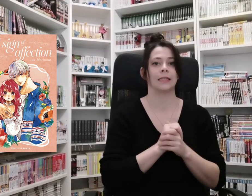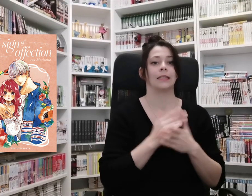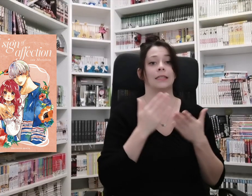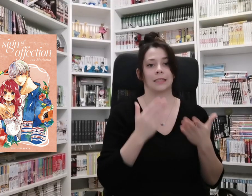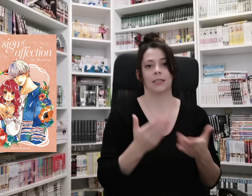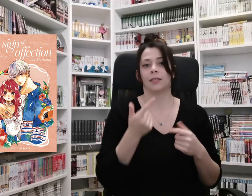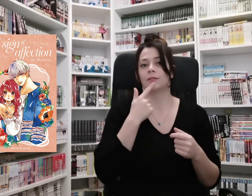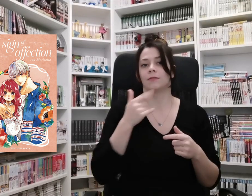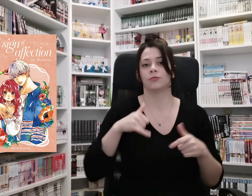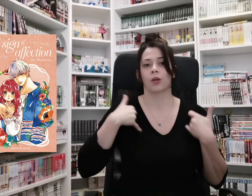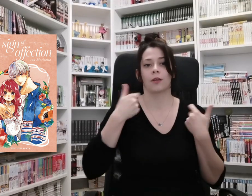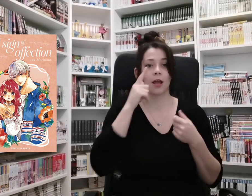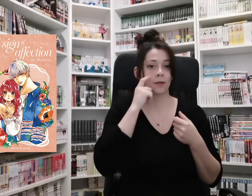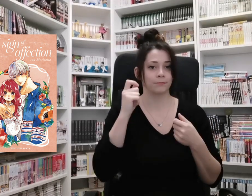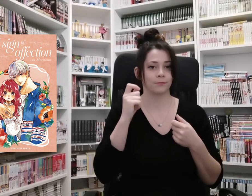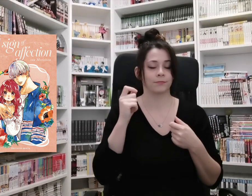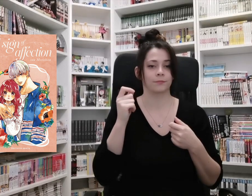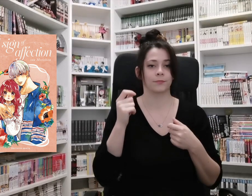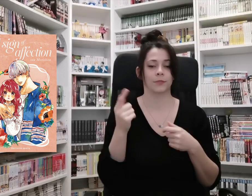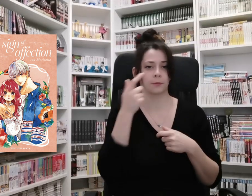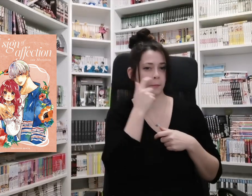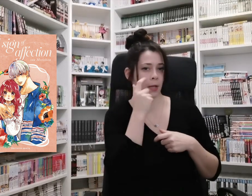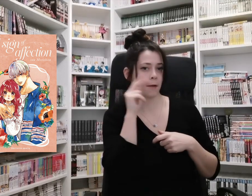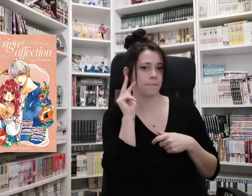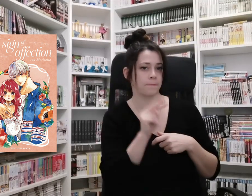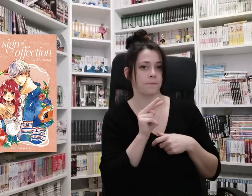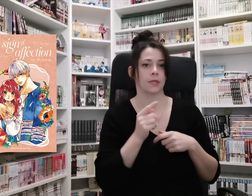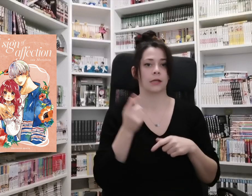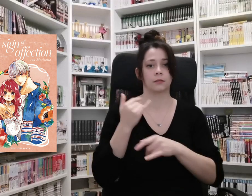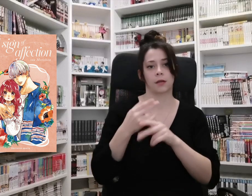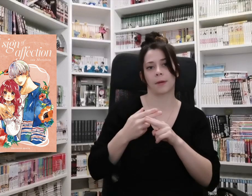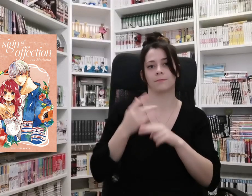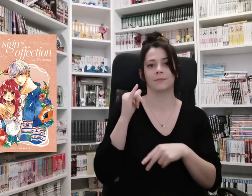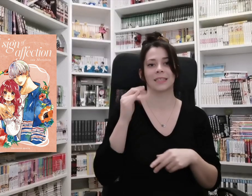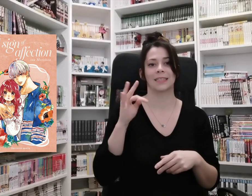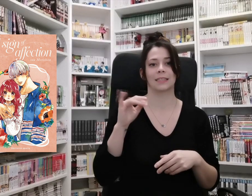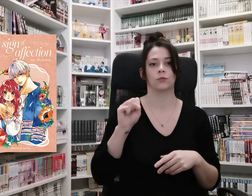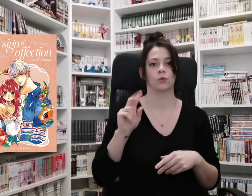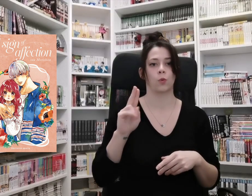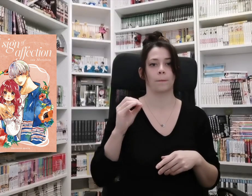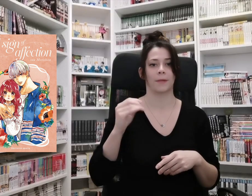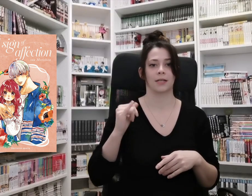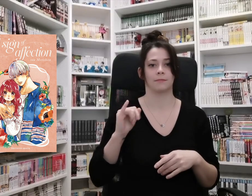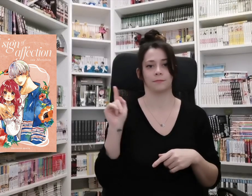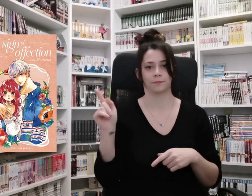Alors, quelqu'un, du nom de "Itsuomi"…